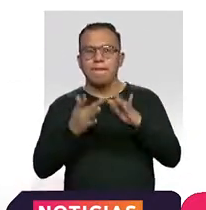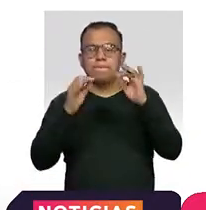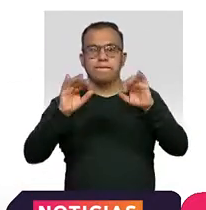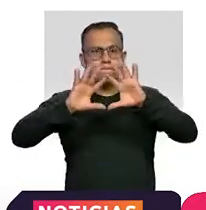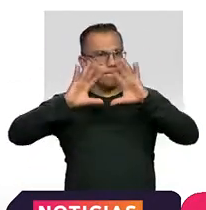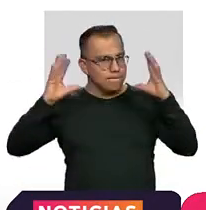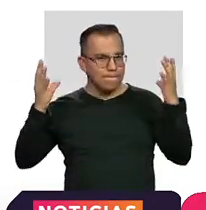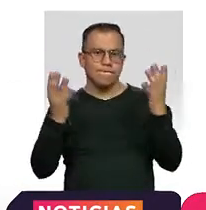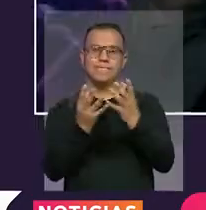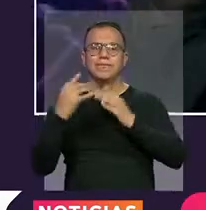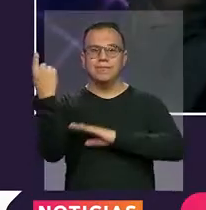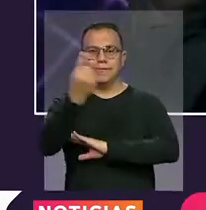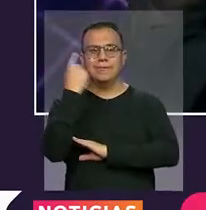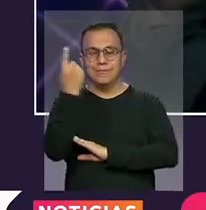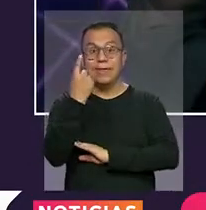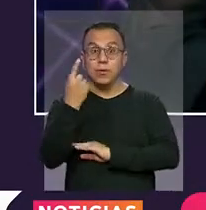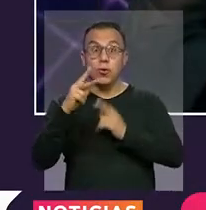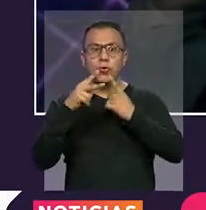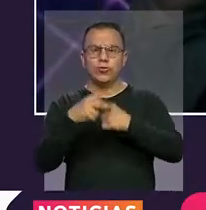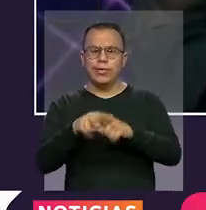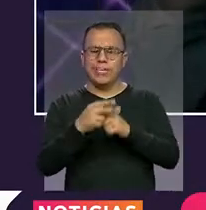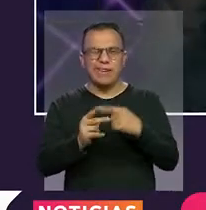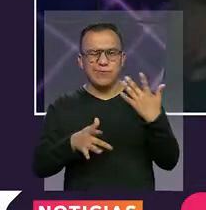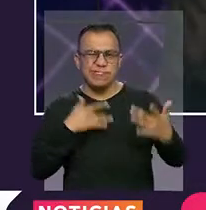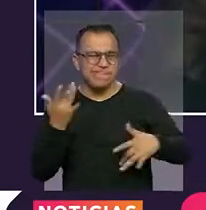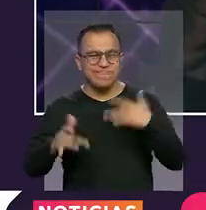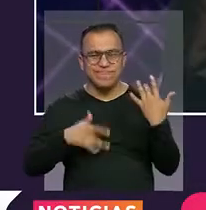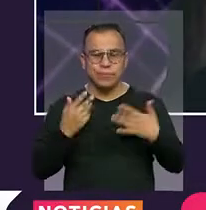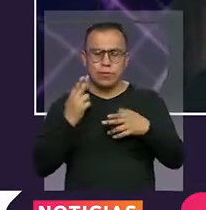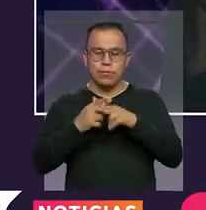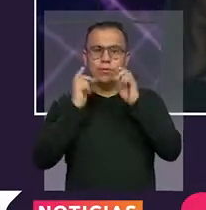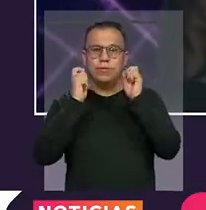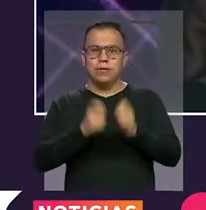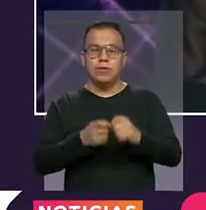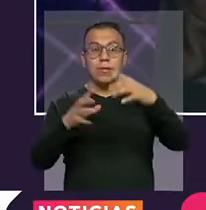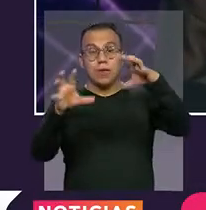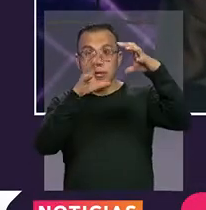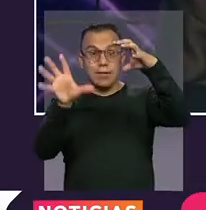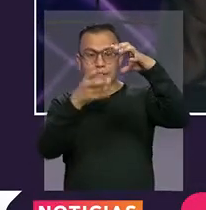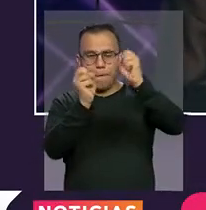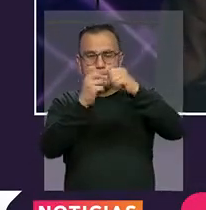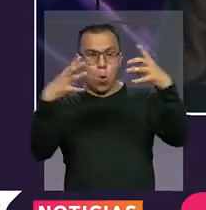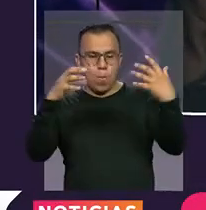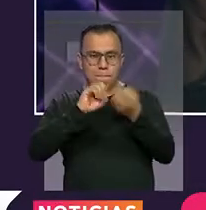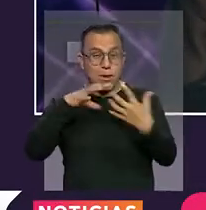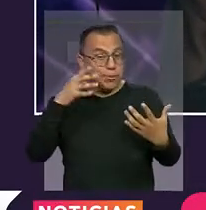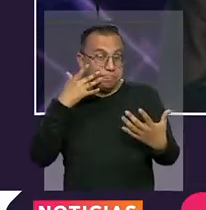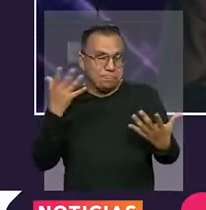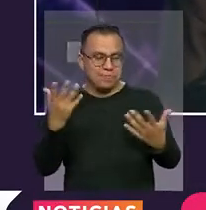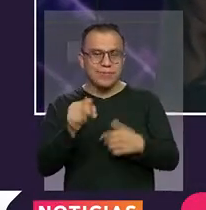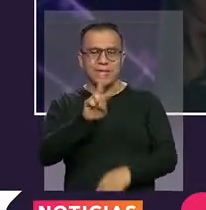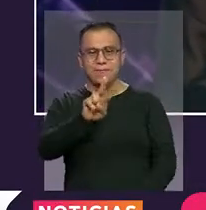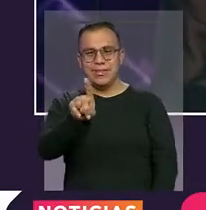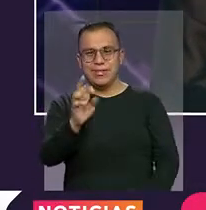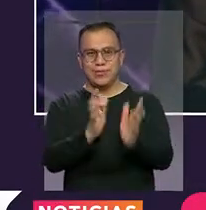SOBRE LA OBRA Y LA IMPORTANCIA NUESTRO BOTERO PARA COLOMBIA Y